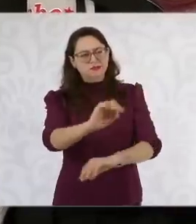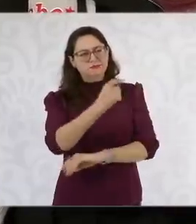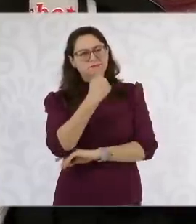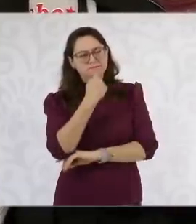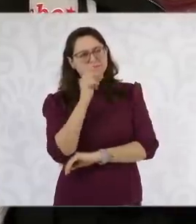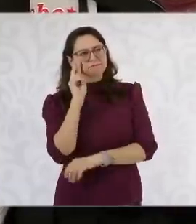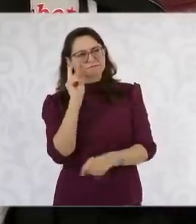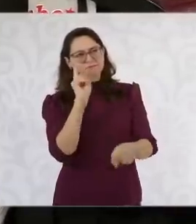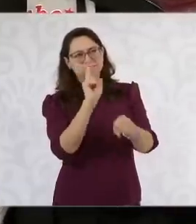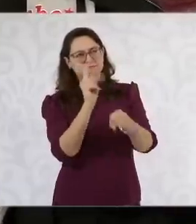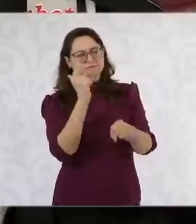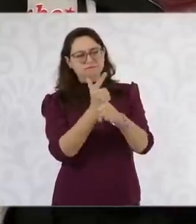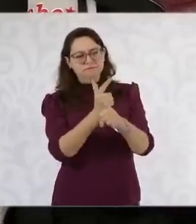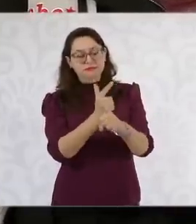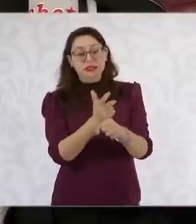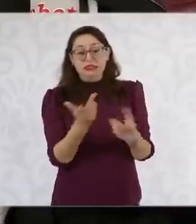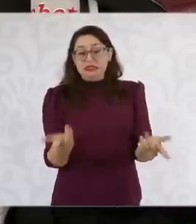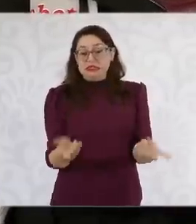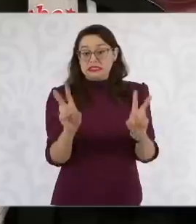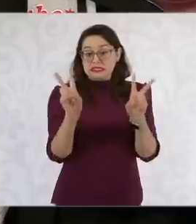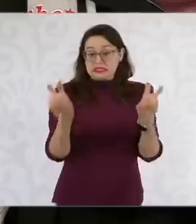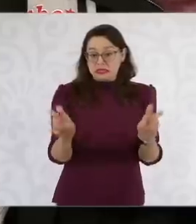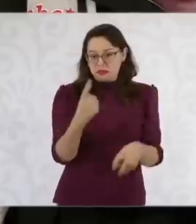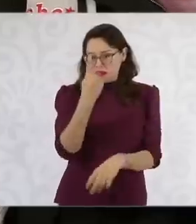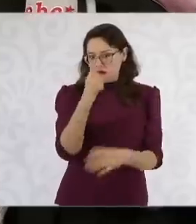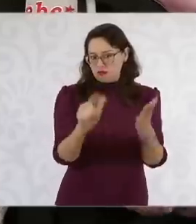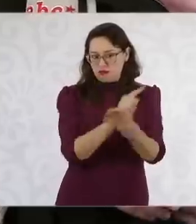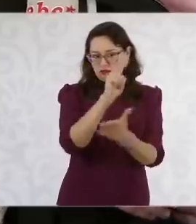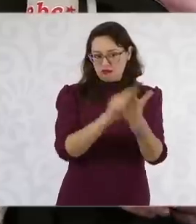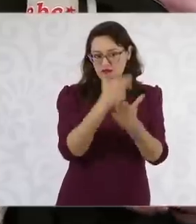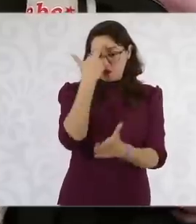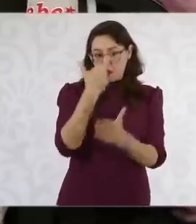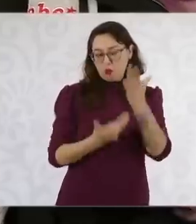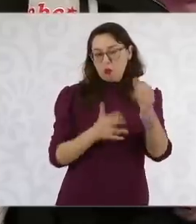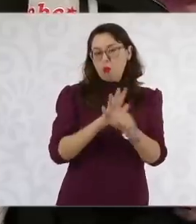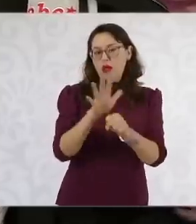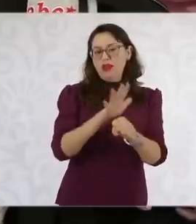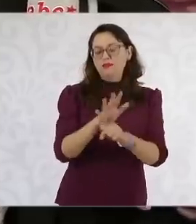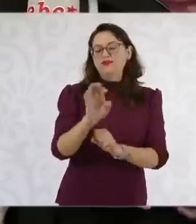particular no baja que al contrario va a la alza que es el de la extorsión en este caso